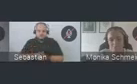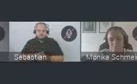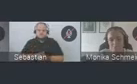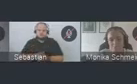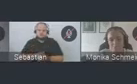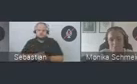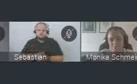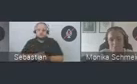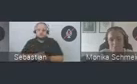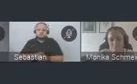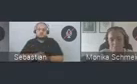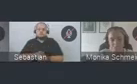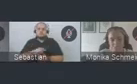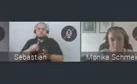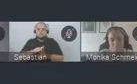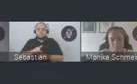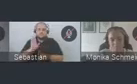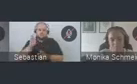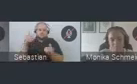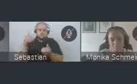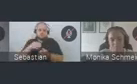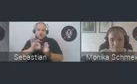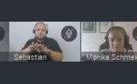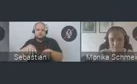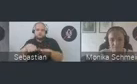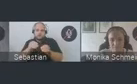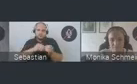ale oprócz tego będzie można go przejść od początku do końca